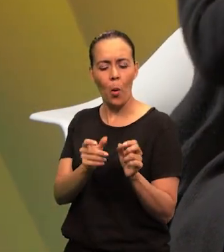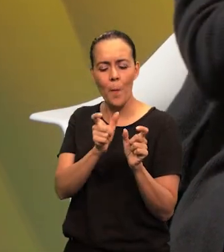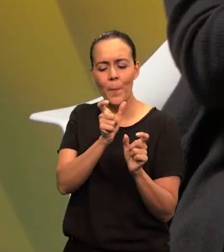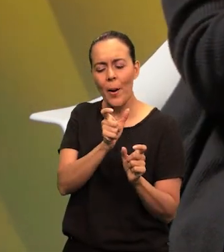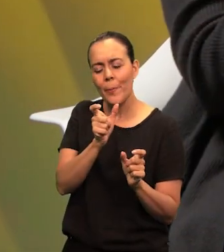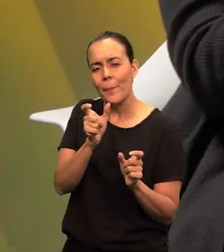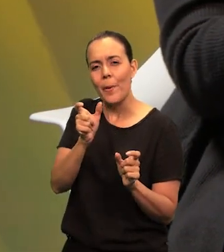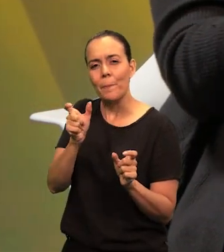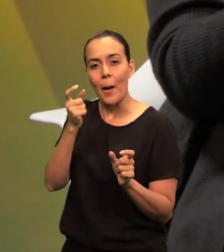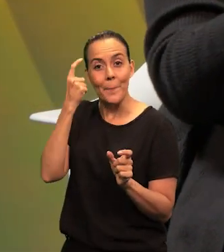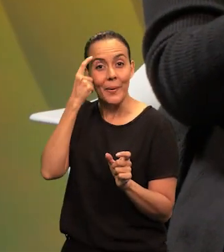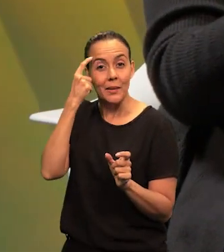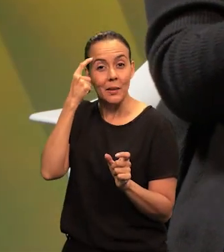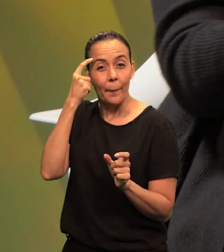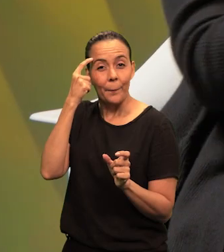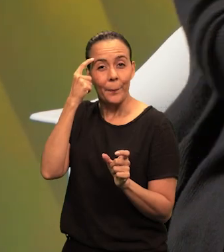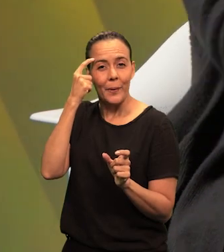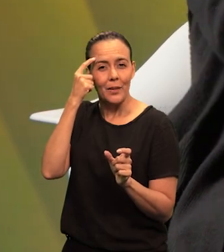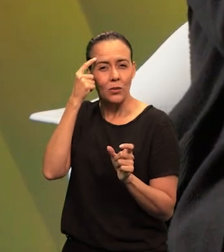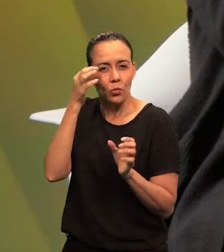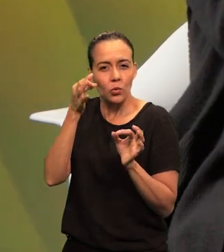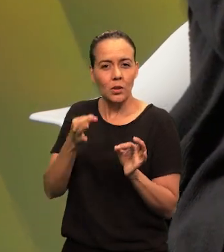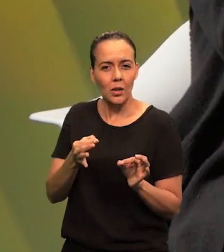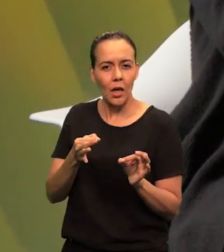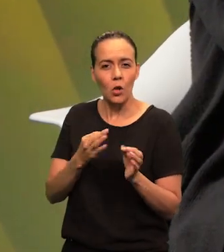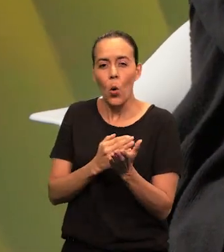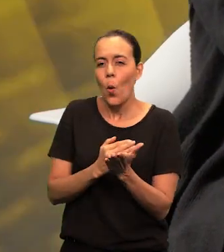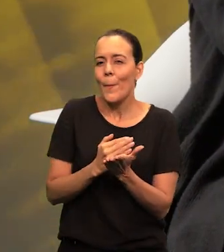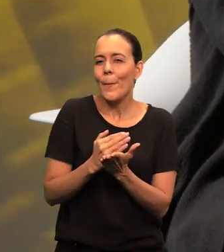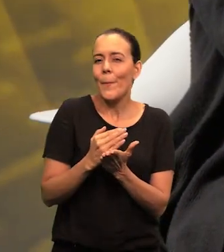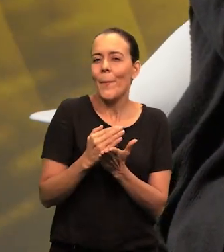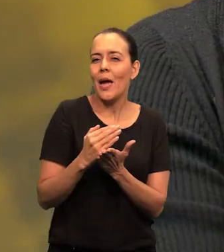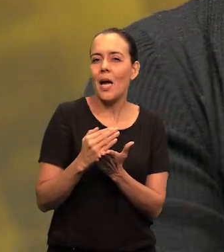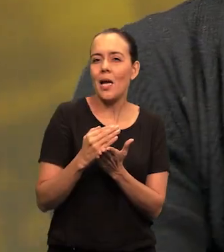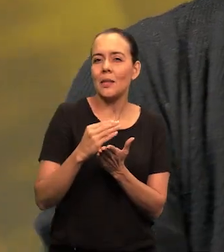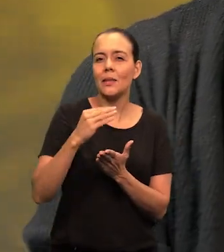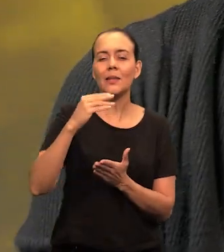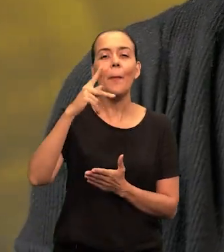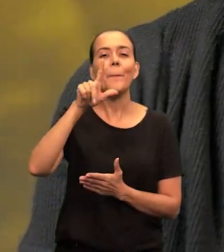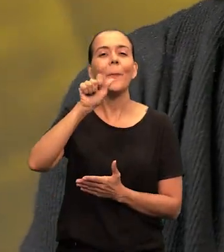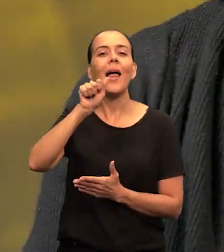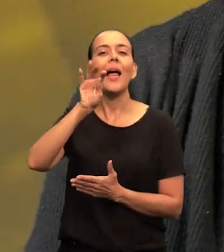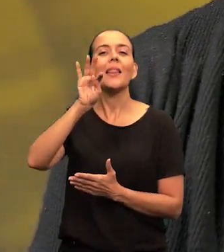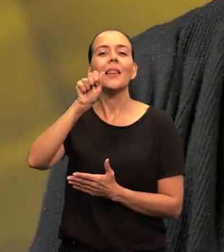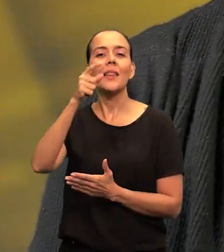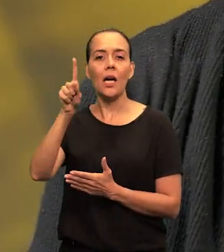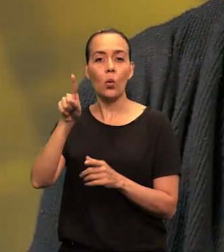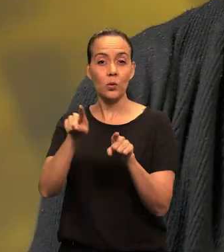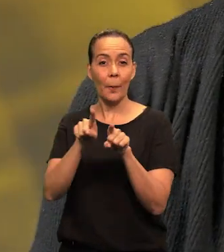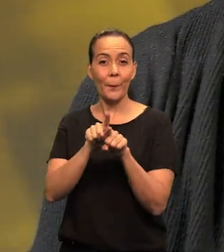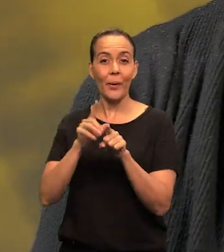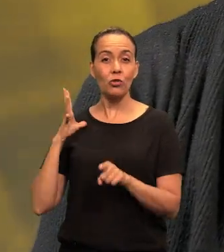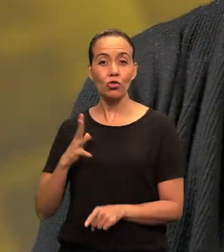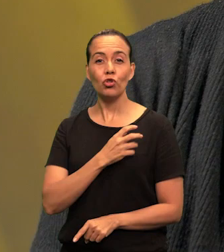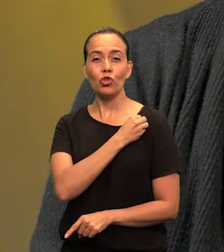Então, esse pensamento que nasce com Platão e Sócrates e que se fundamenta no pensamento cartesiano,